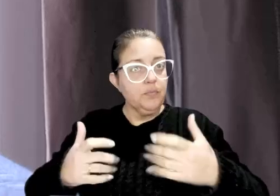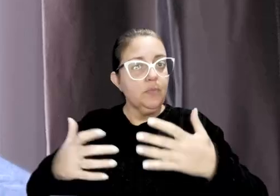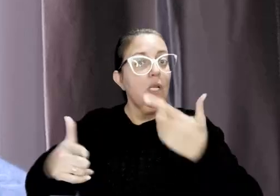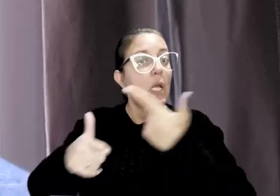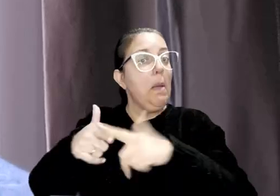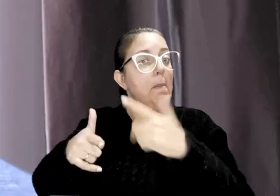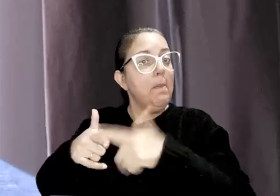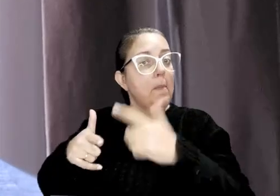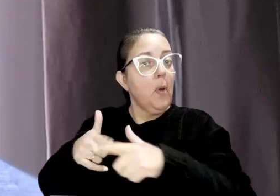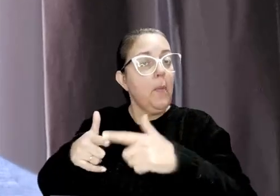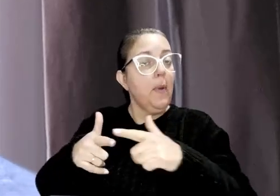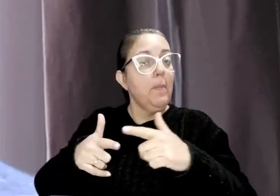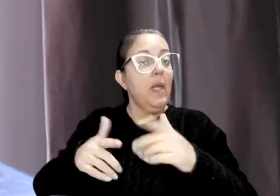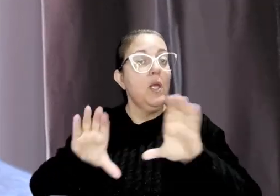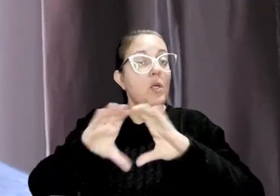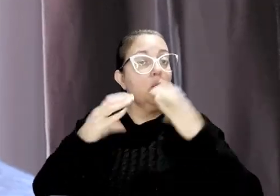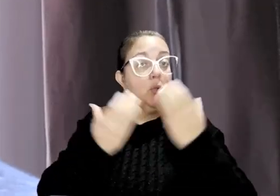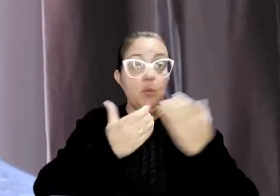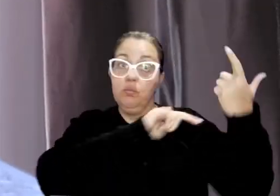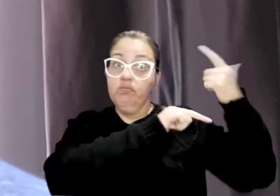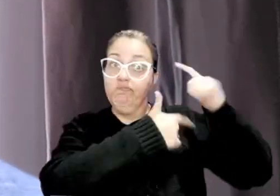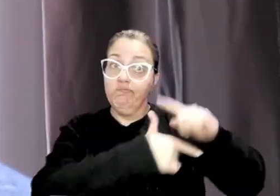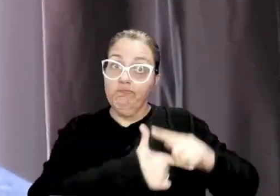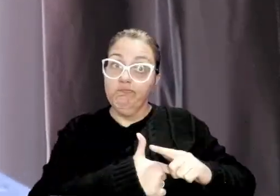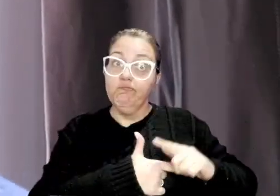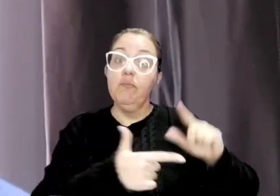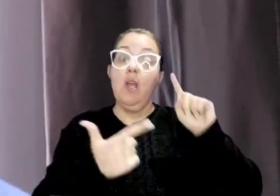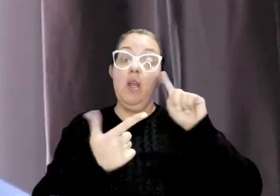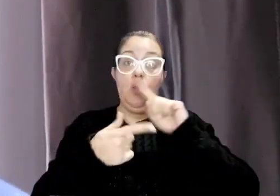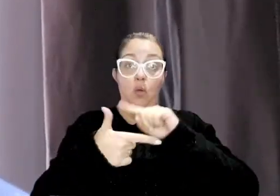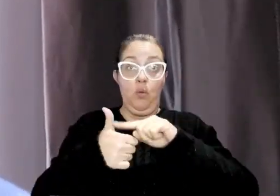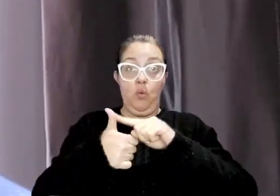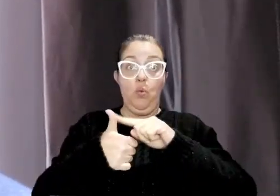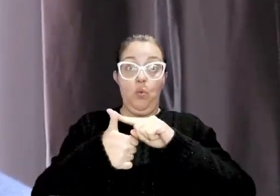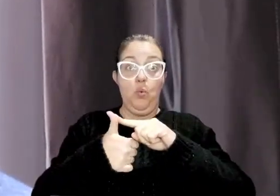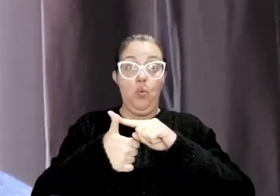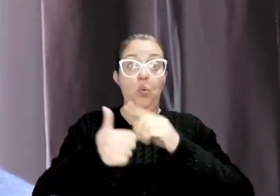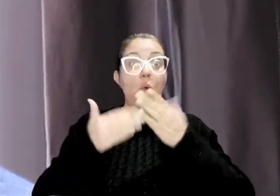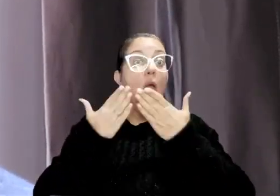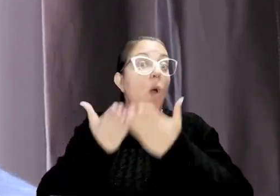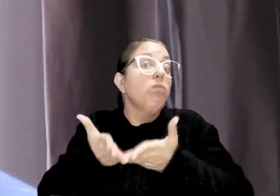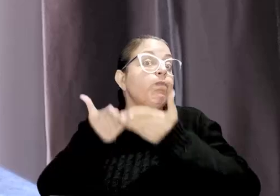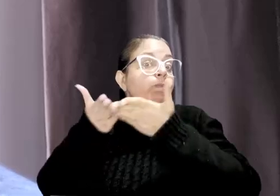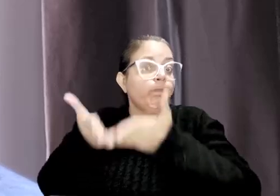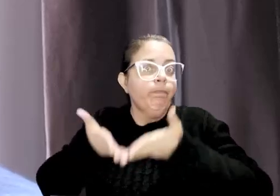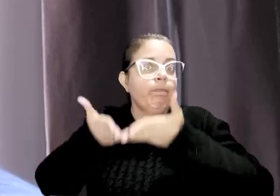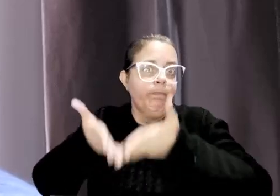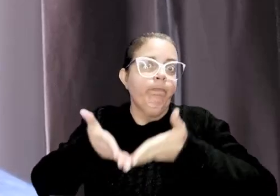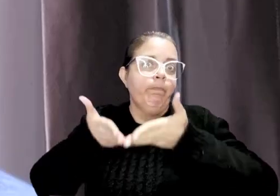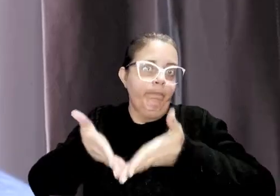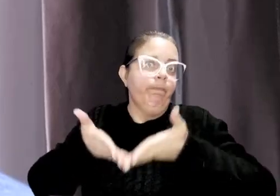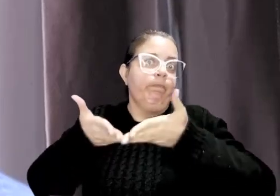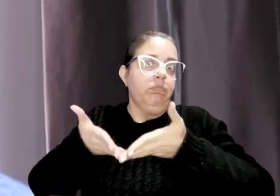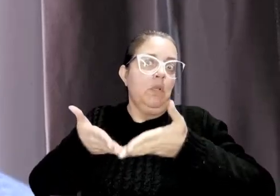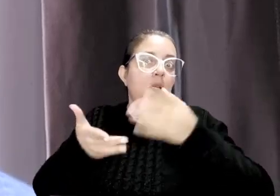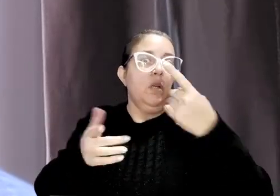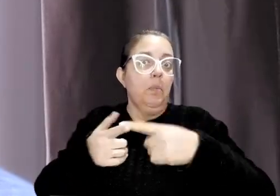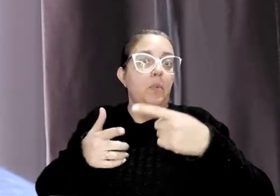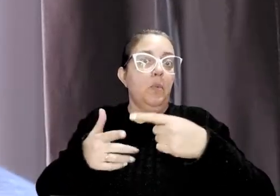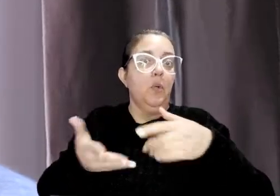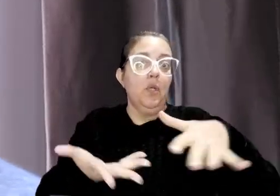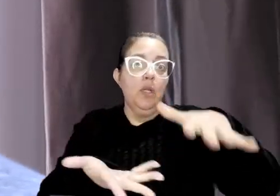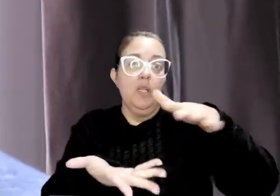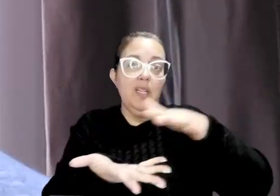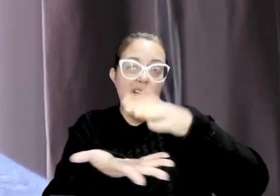aspecto é o tráfego de embarcações porque a plataforma de petróleo que tá a muitas vezes